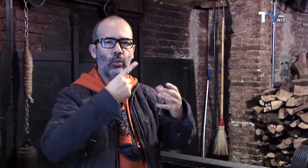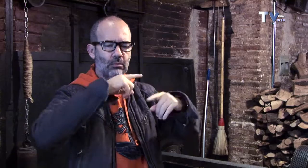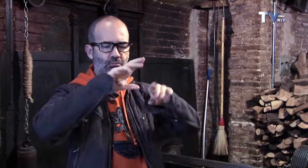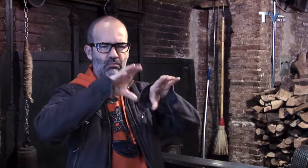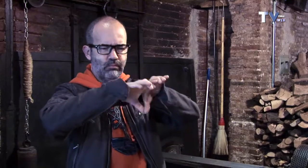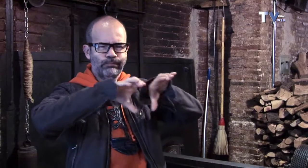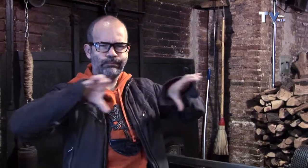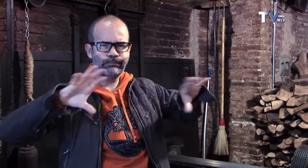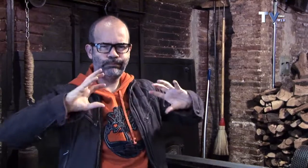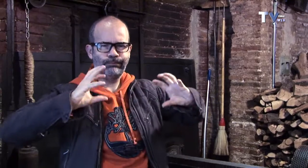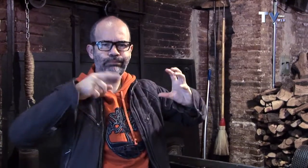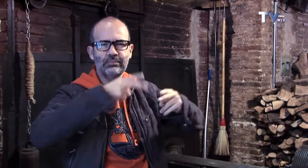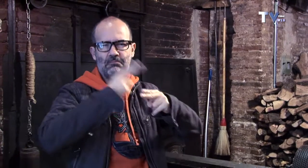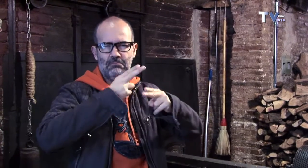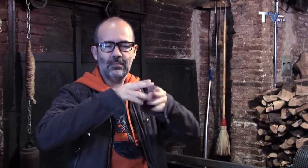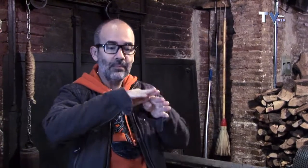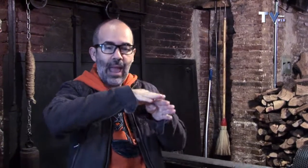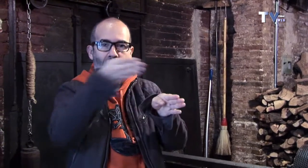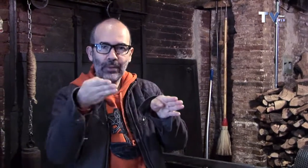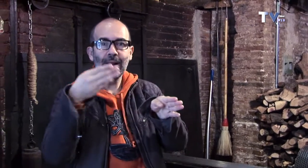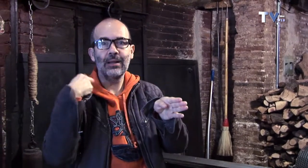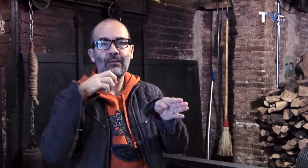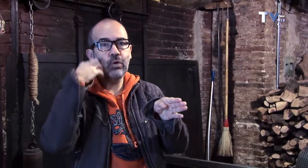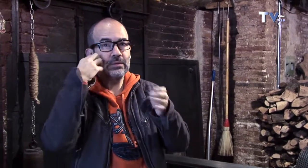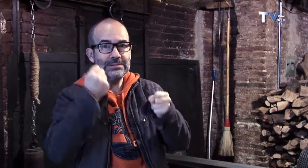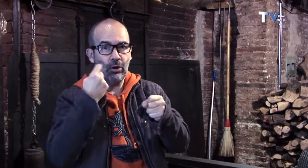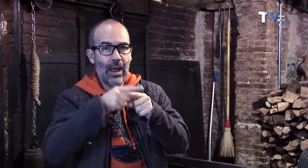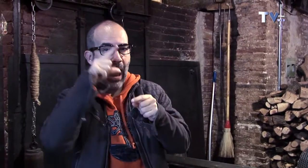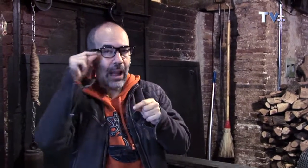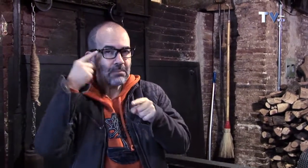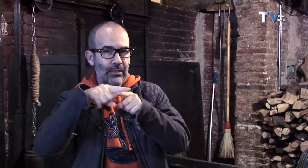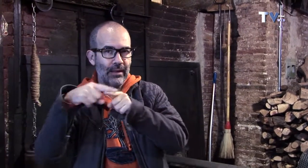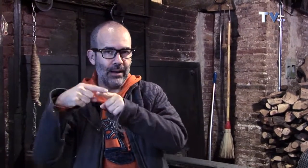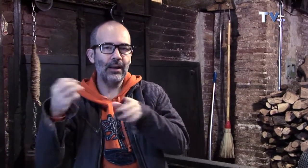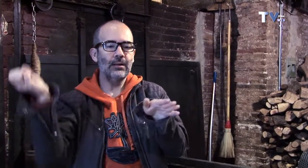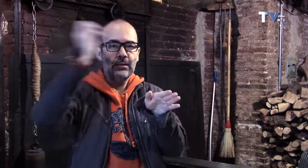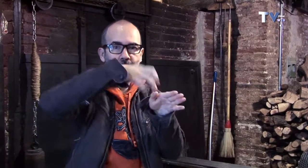hay un tambor metálico en el que se introducen los frutos como las almendras,